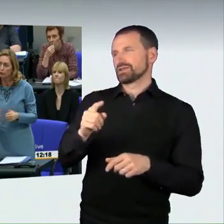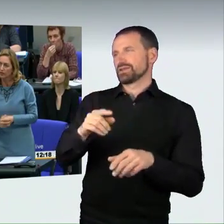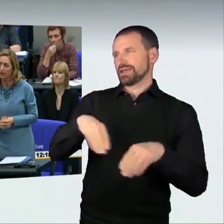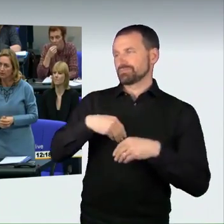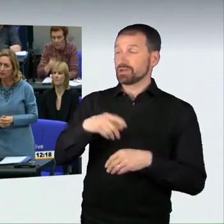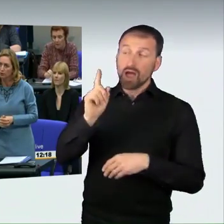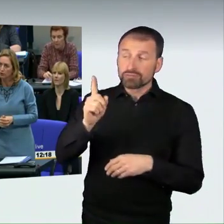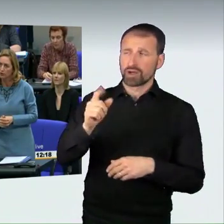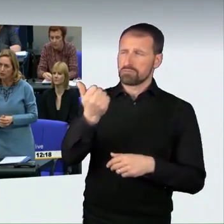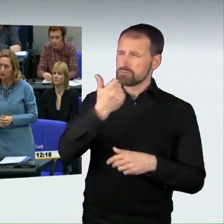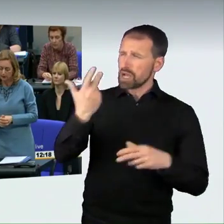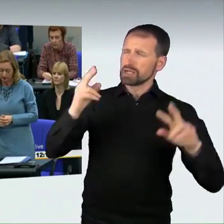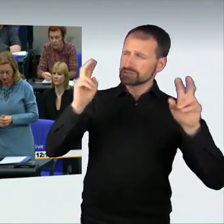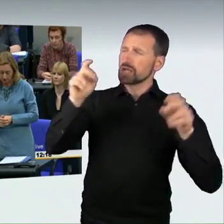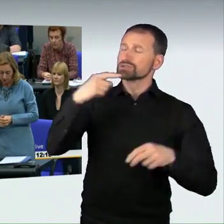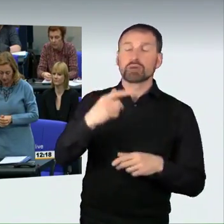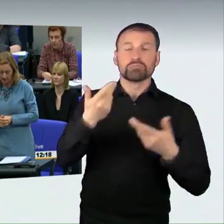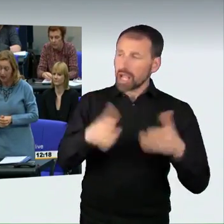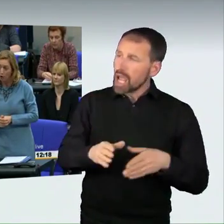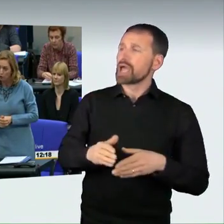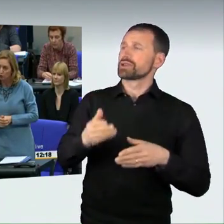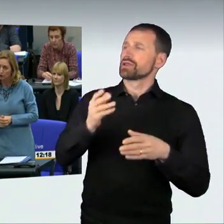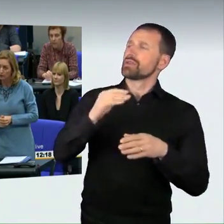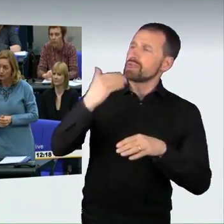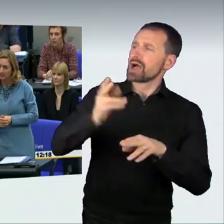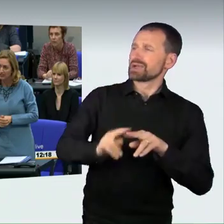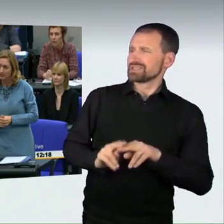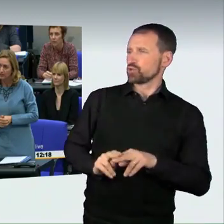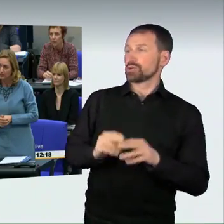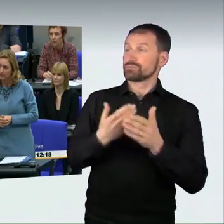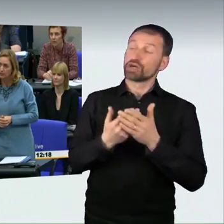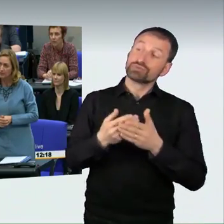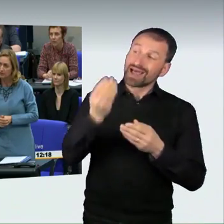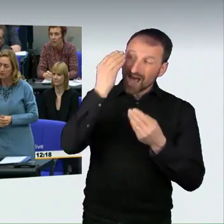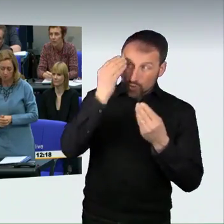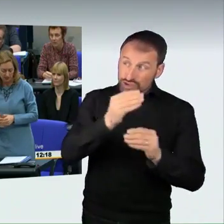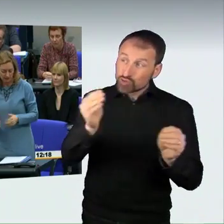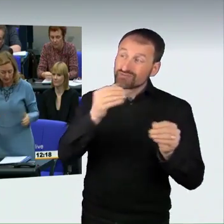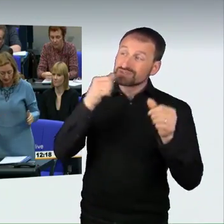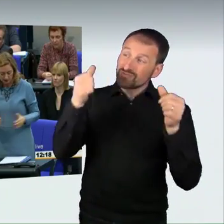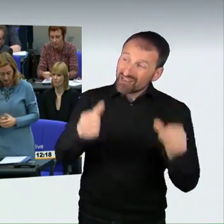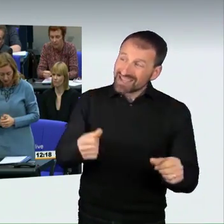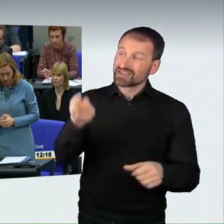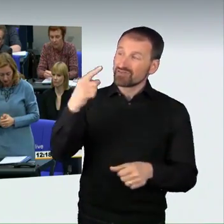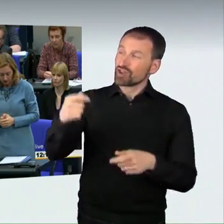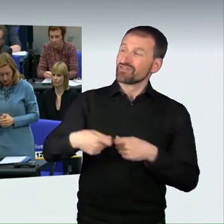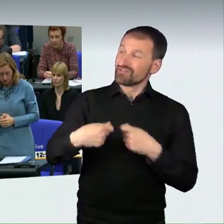dass Sie offen für Nachbesserungen sind, zum Beispiel im Bereich der Auskunftspflicht des Vermieters. Entsprechend haben Sie sich